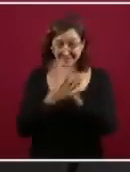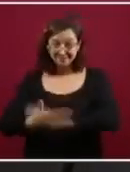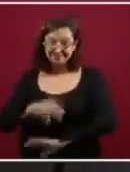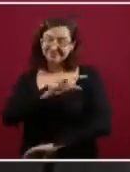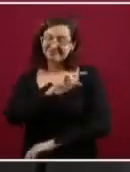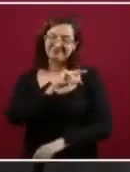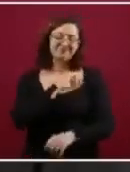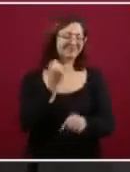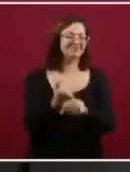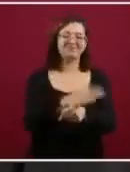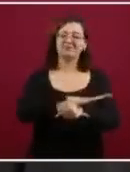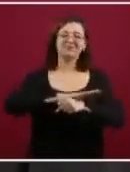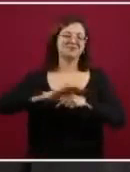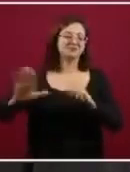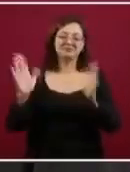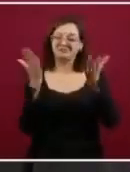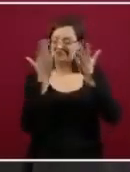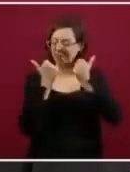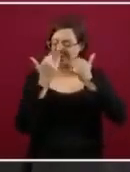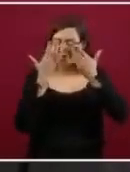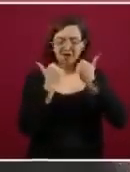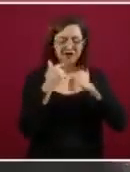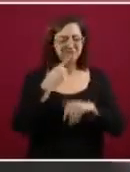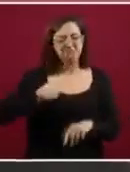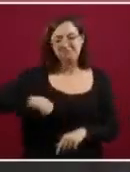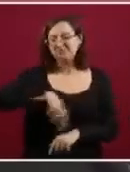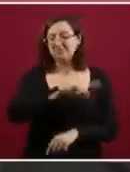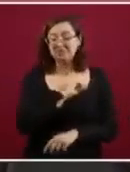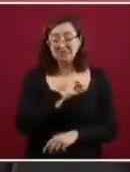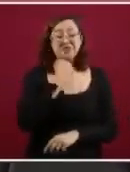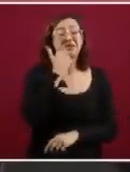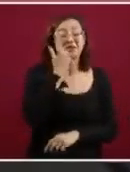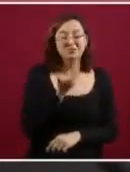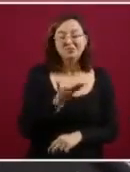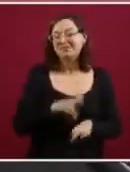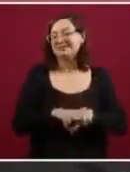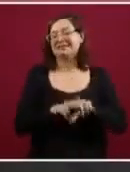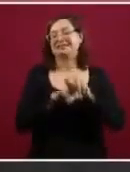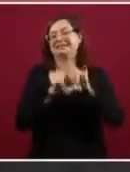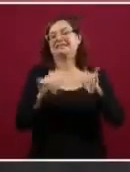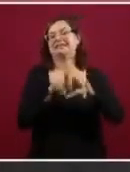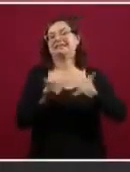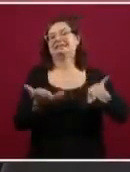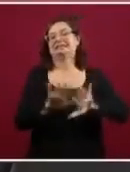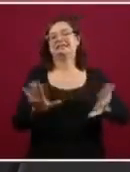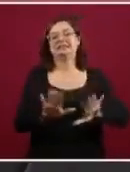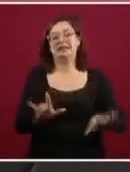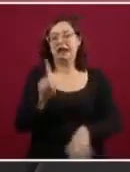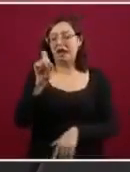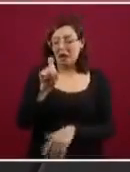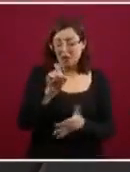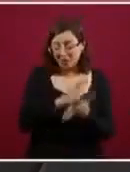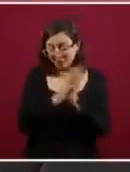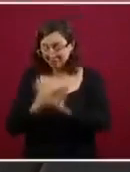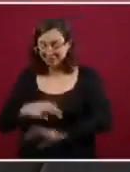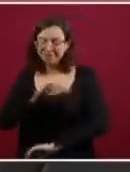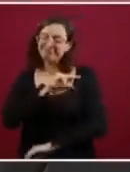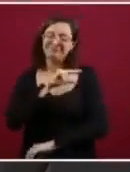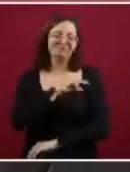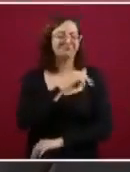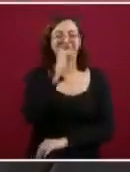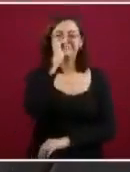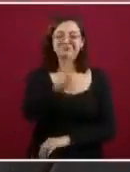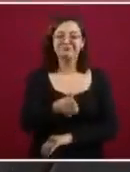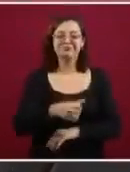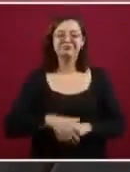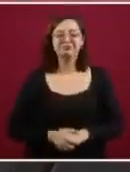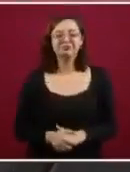dicho, no existe ninguna posibilidad de que se privatice el agua.